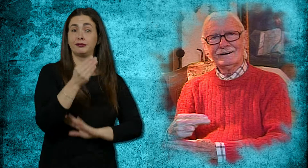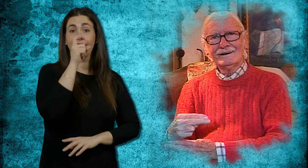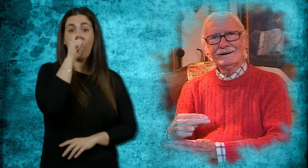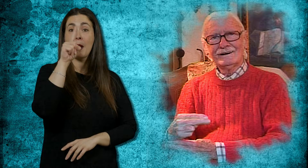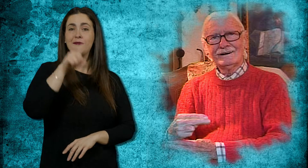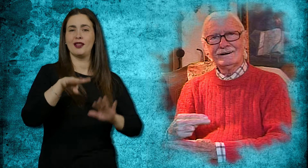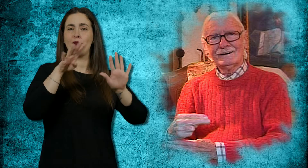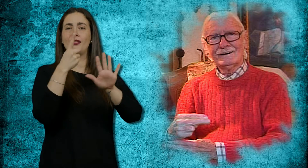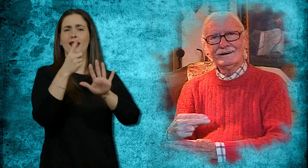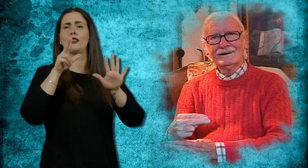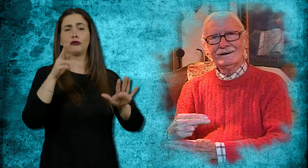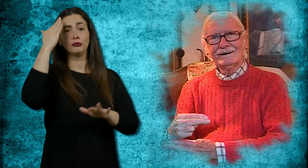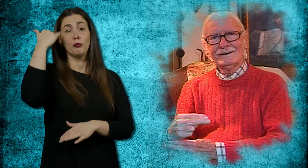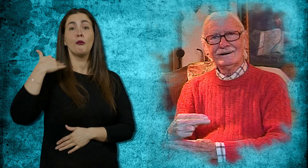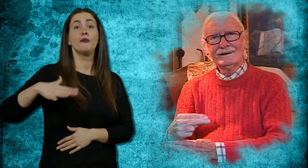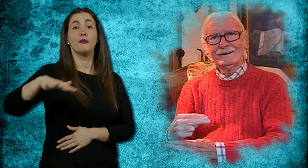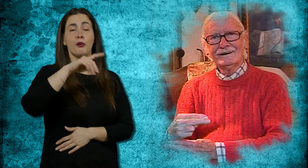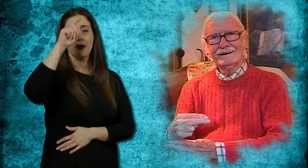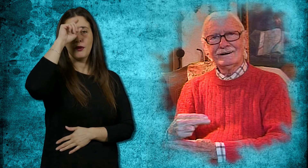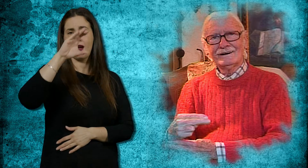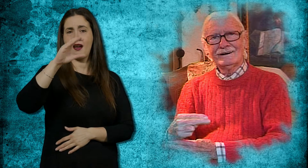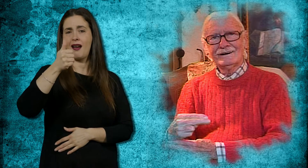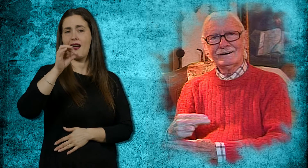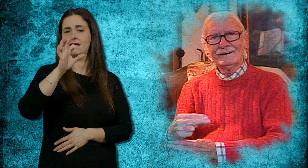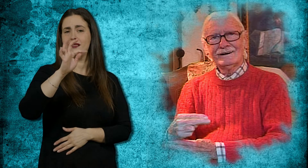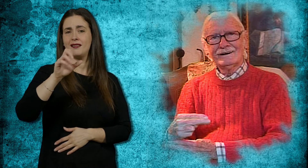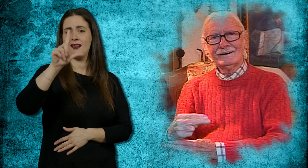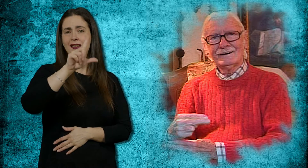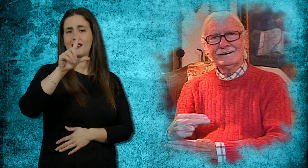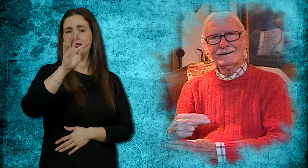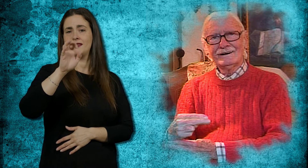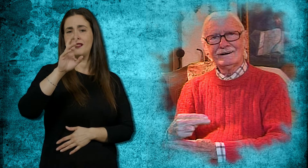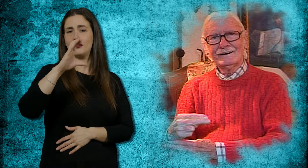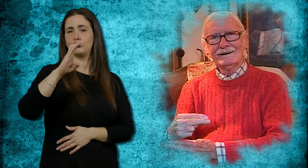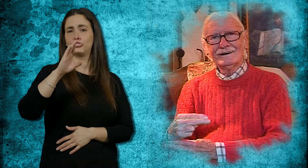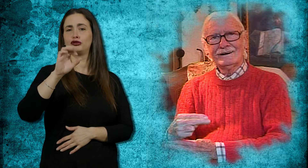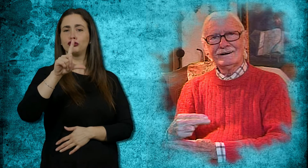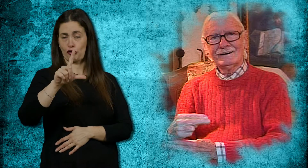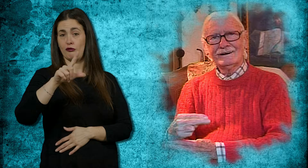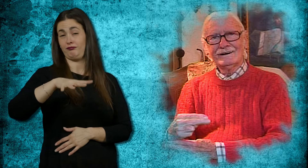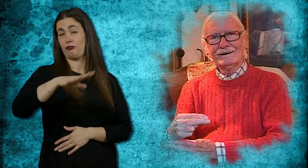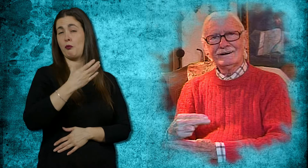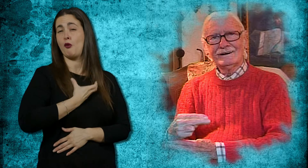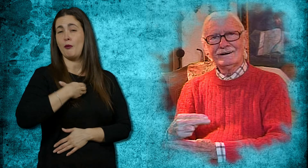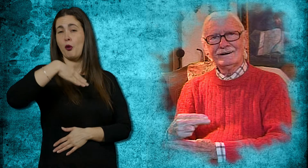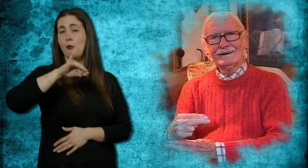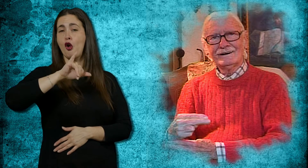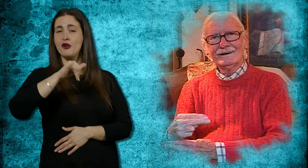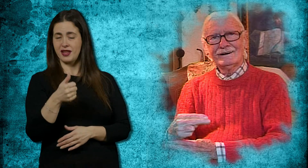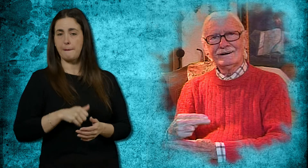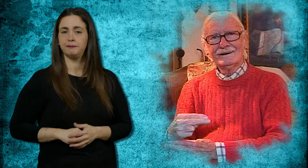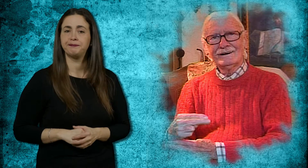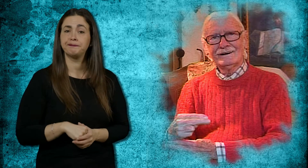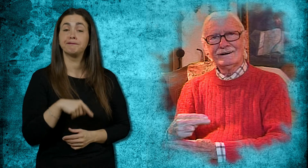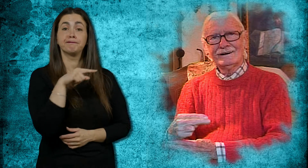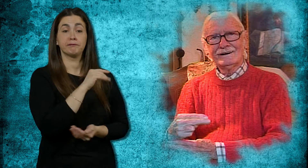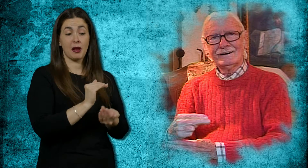Va néixer en 1918 a Castellterçol (el Moianès, Barcelona).